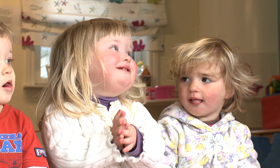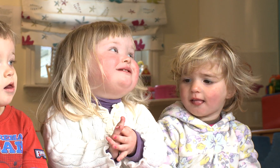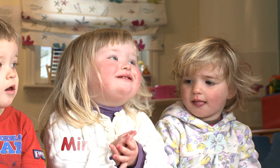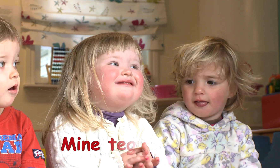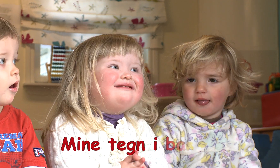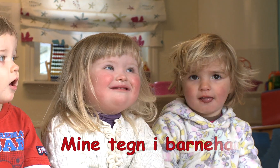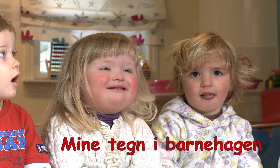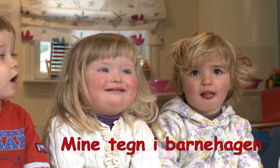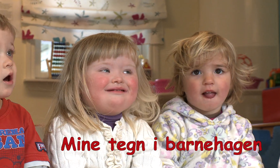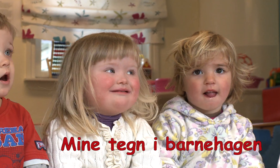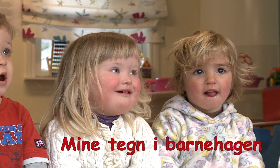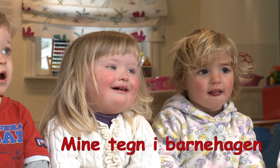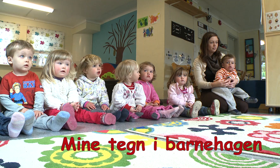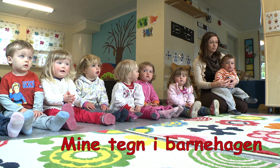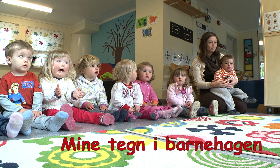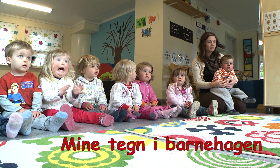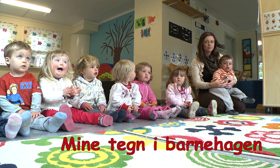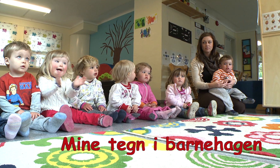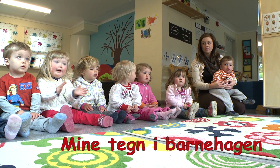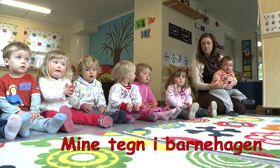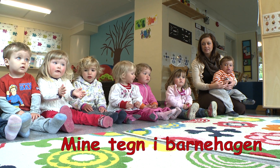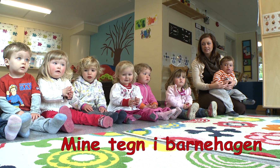Hei, alle sammen! Det var en fin gjeng!